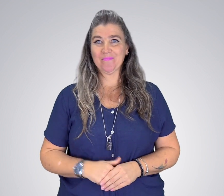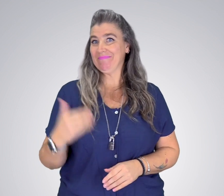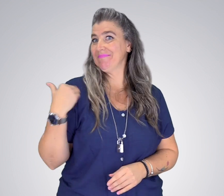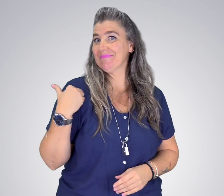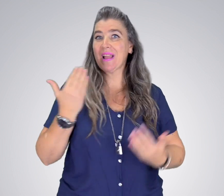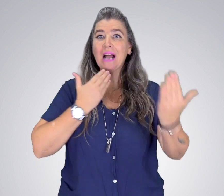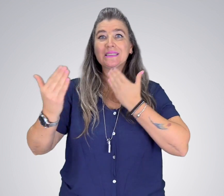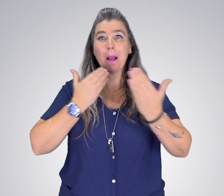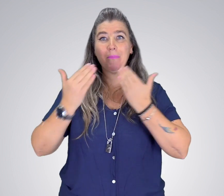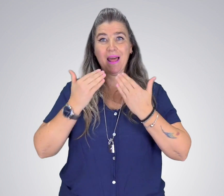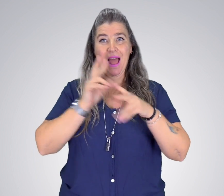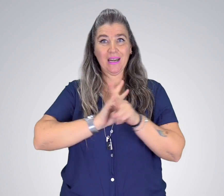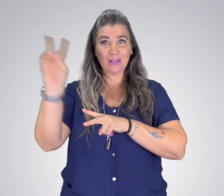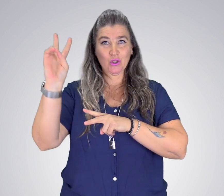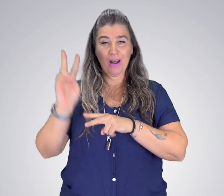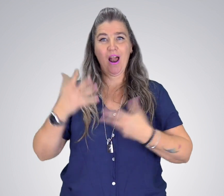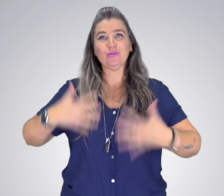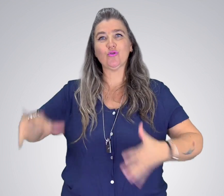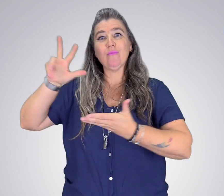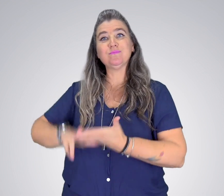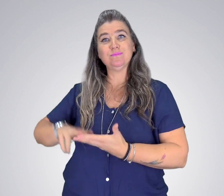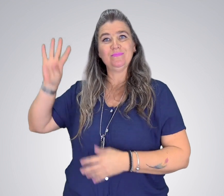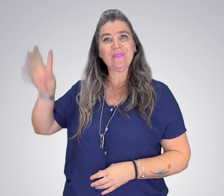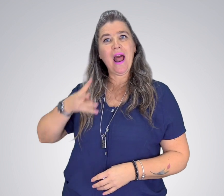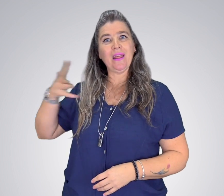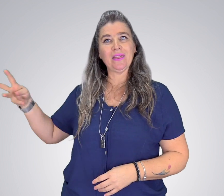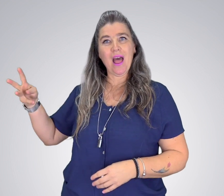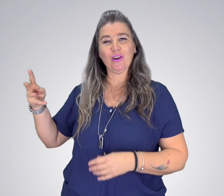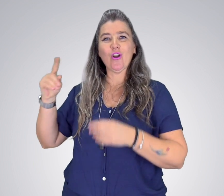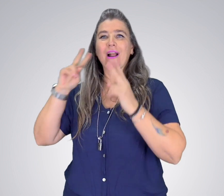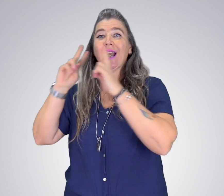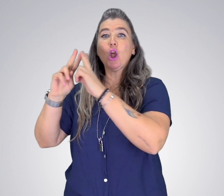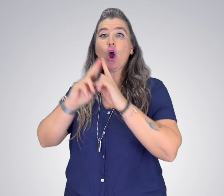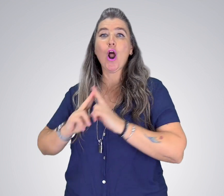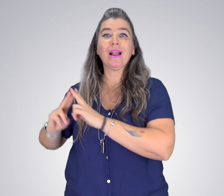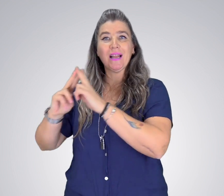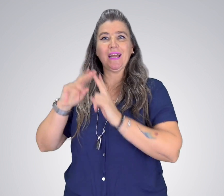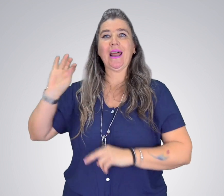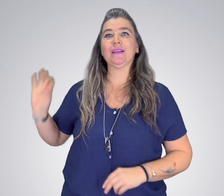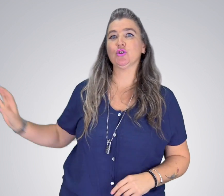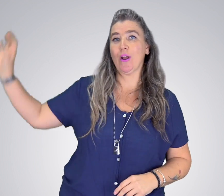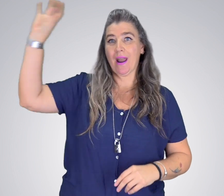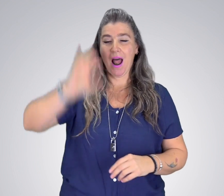L'Assemblea Nazionale ENS ha di recente approvato il calendario degli incontri regionali